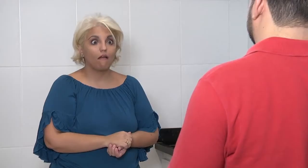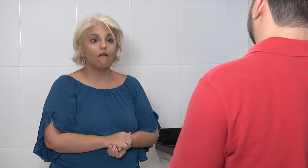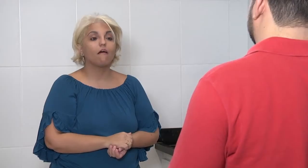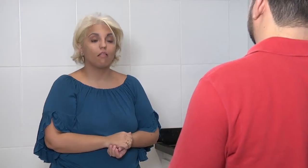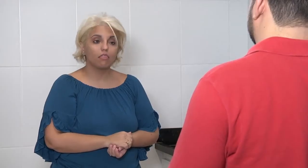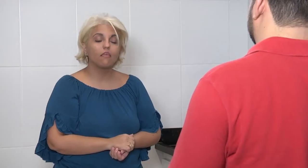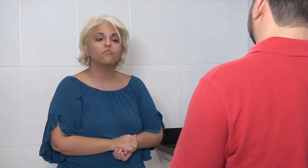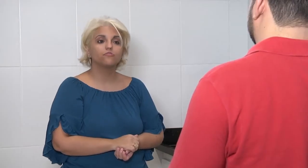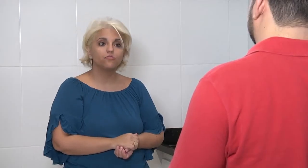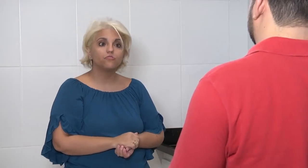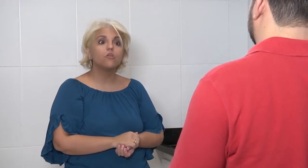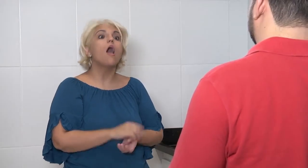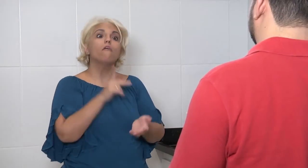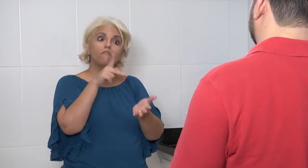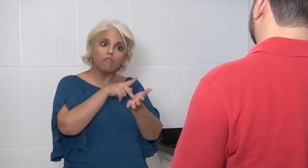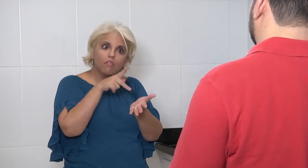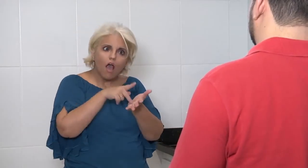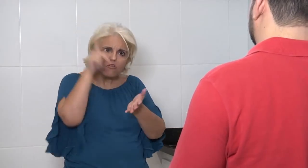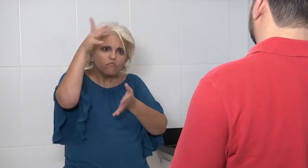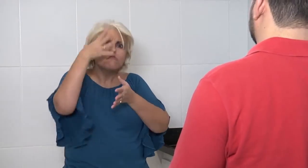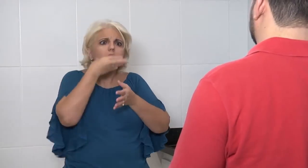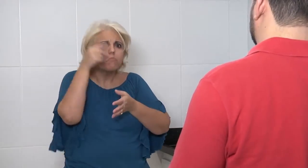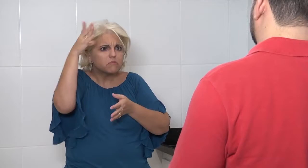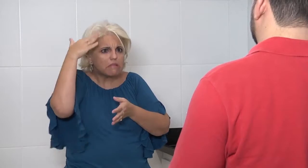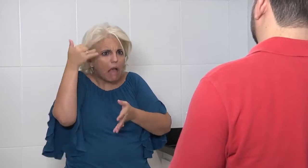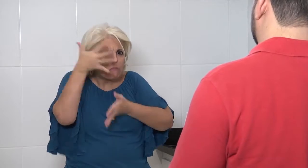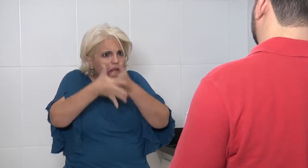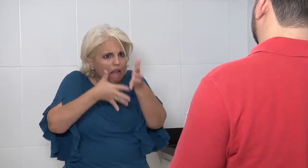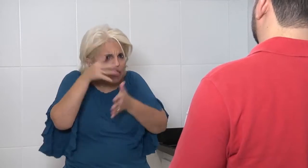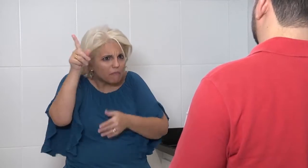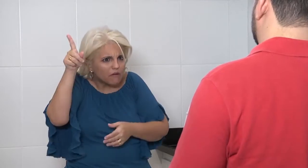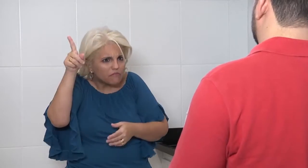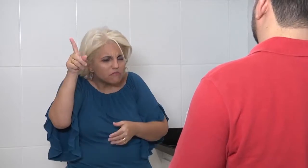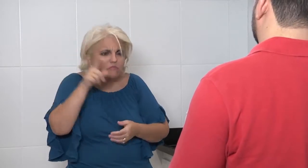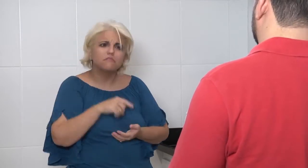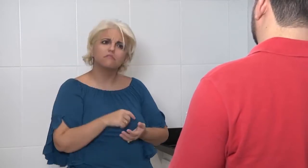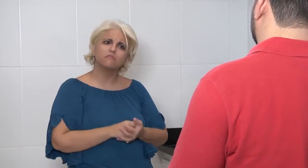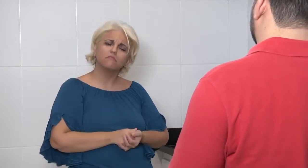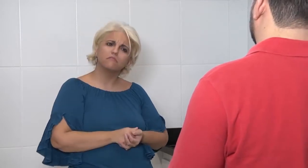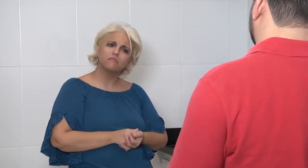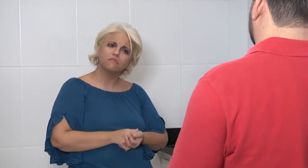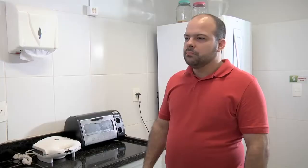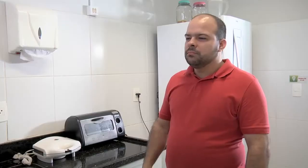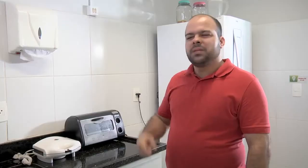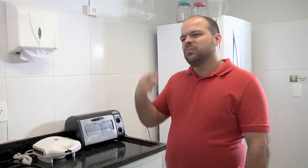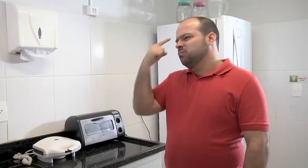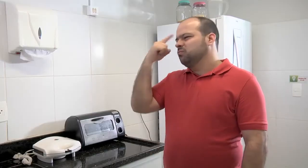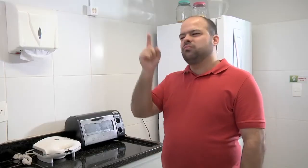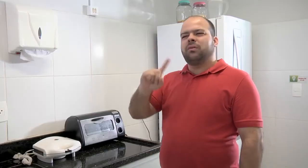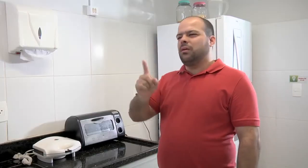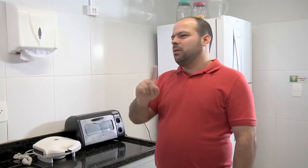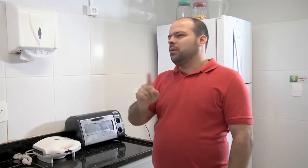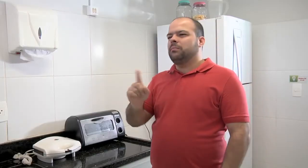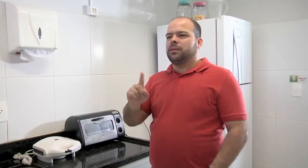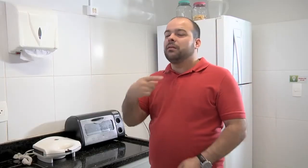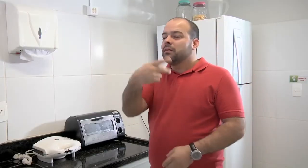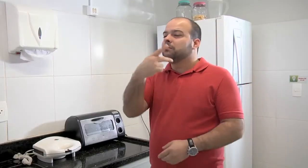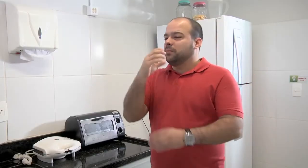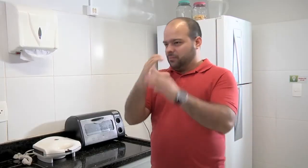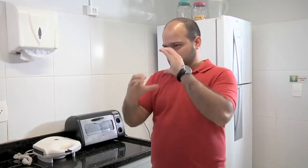Entendi. Ele sabe língua de sinais? Não, não sabe mãe.